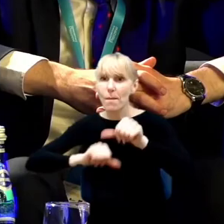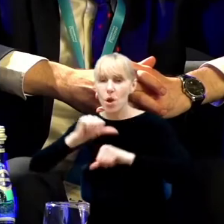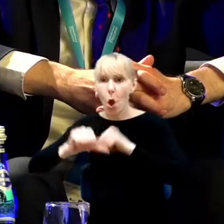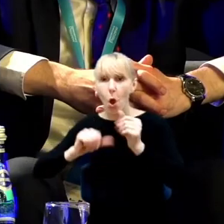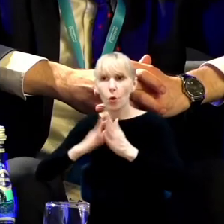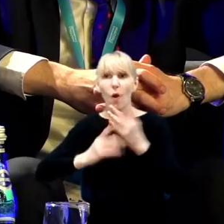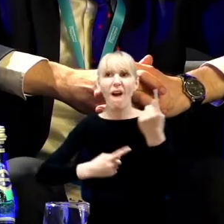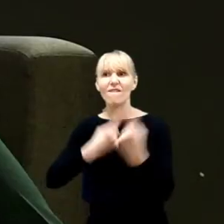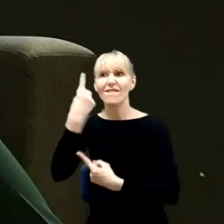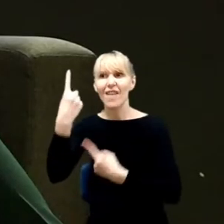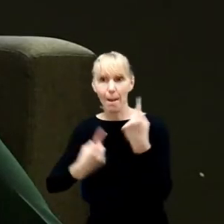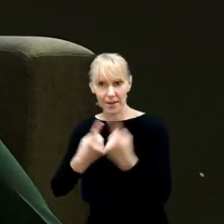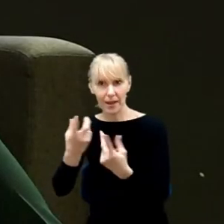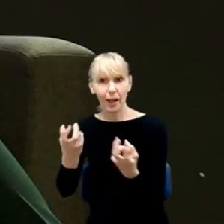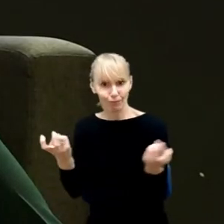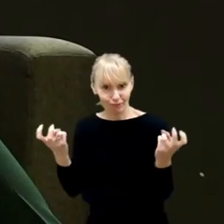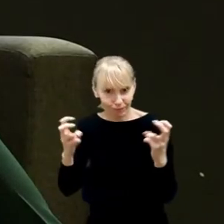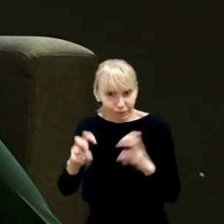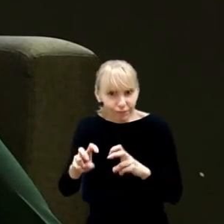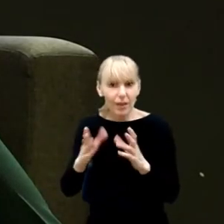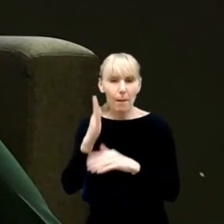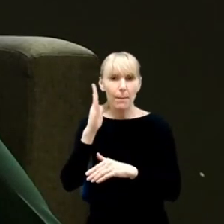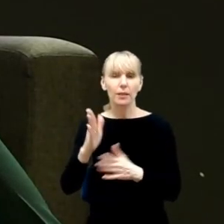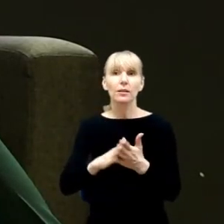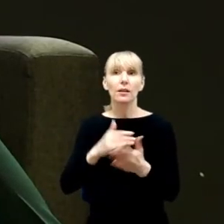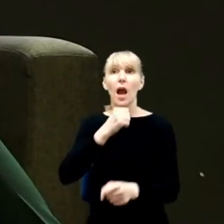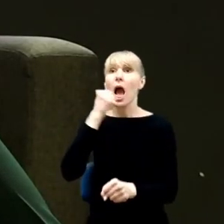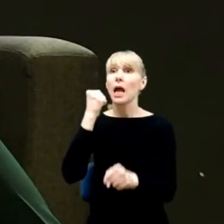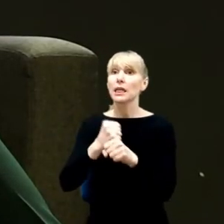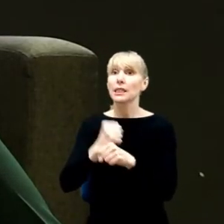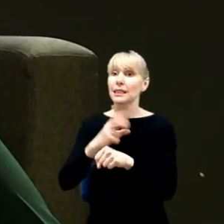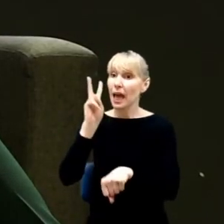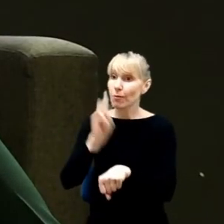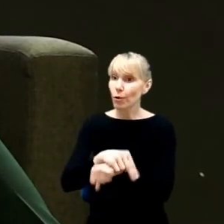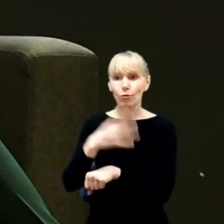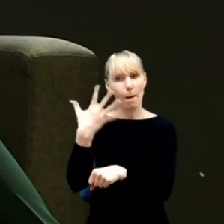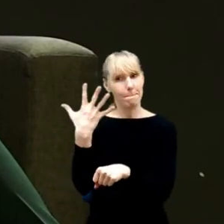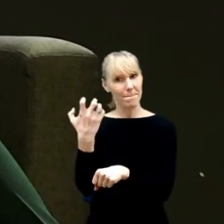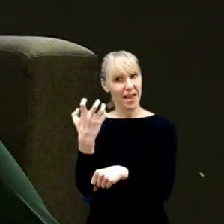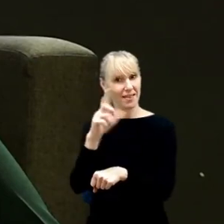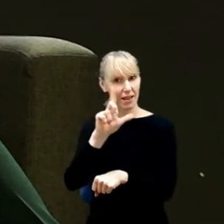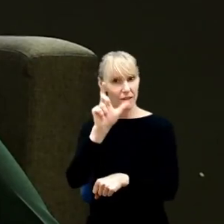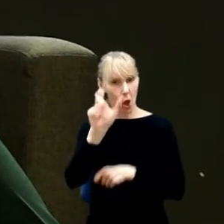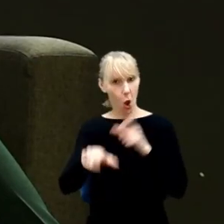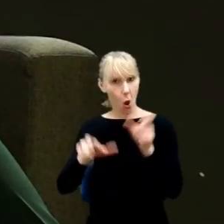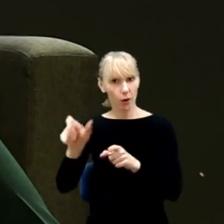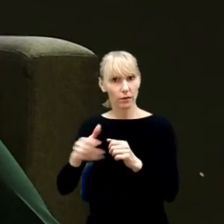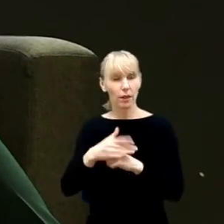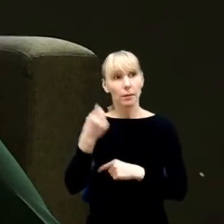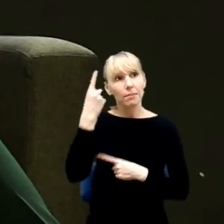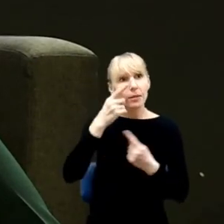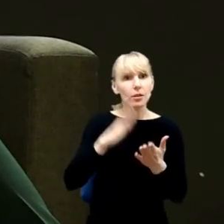i deklaruje, że zatrudni 500 osób. A więc liczymy na to, że nasze miasto będzie bogatszo mieszkańców,